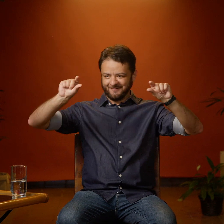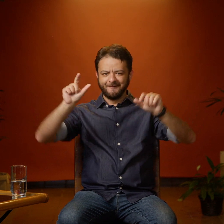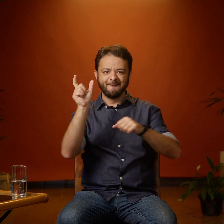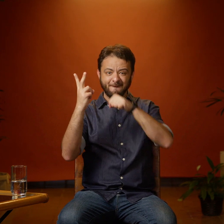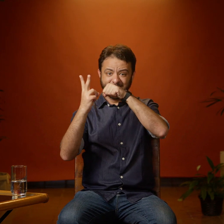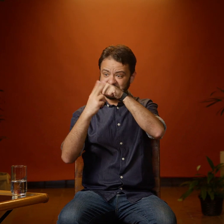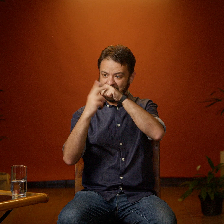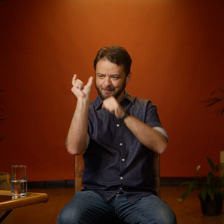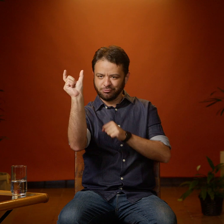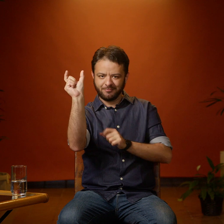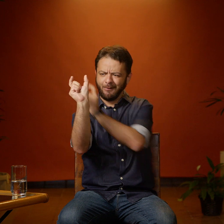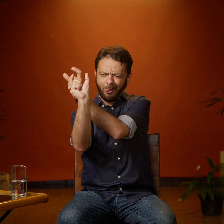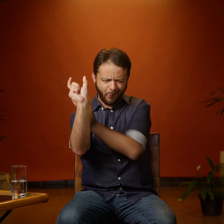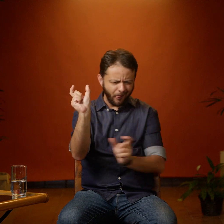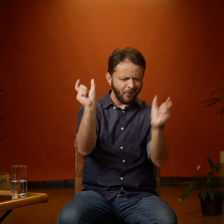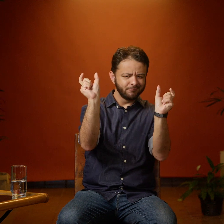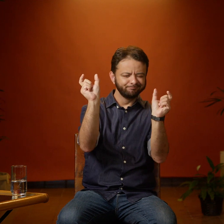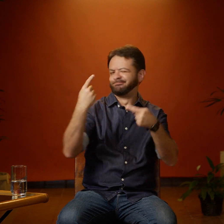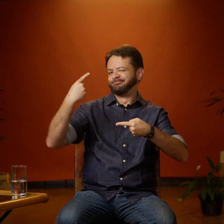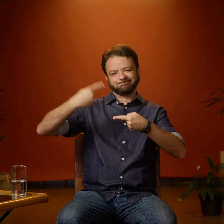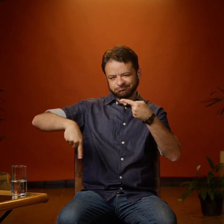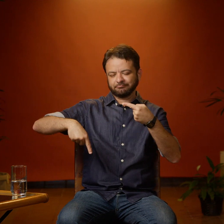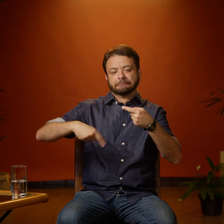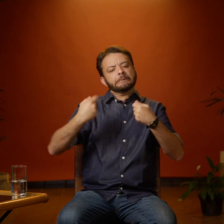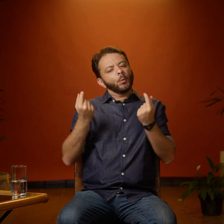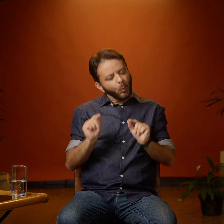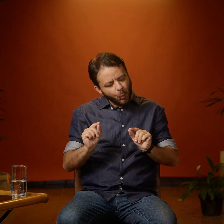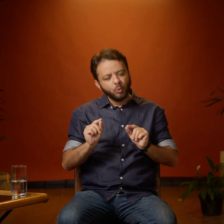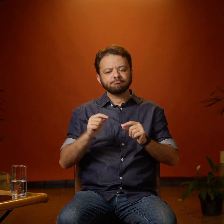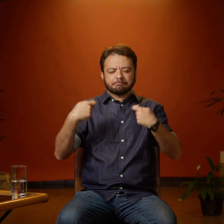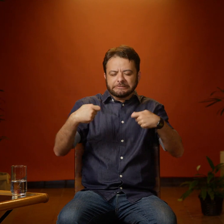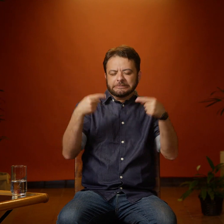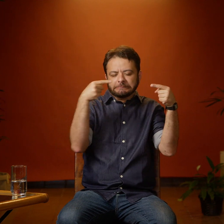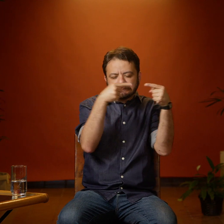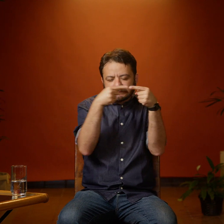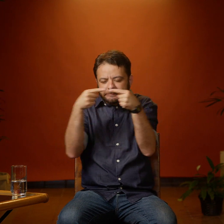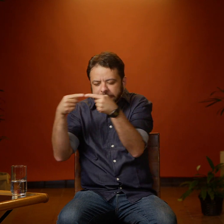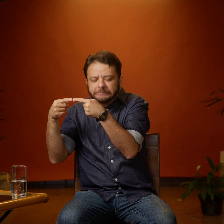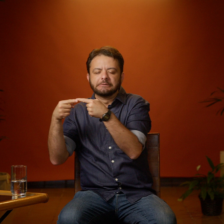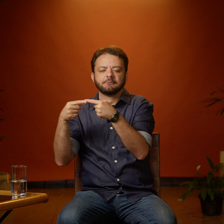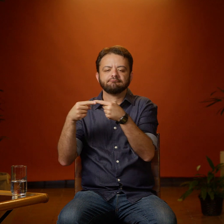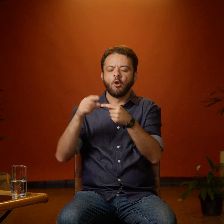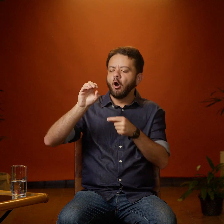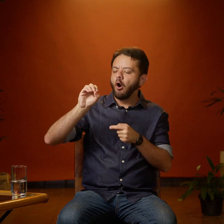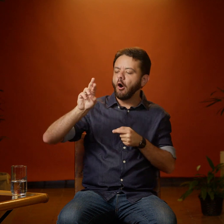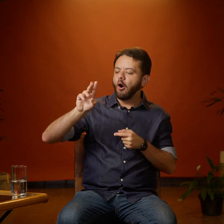Você colocando o verbo embaixo, na outra linha, não vai combinar, e não vai ter a ordem linguística.